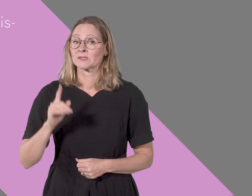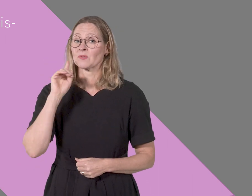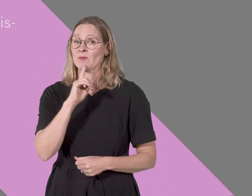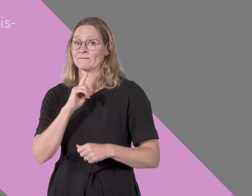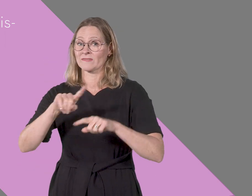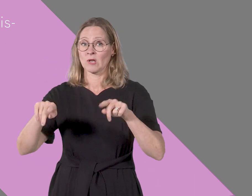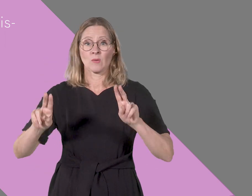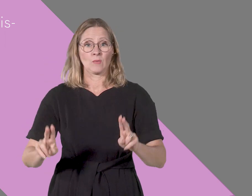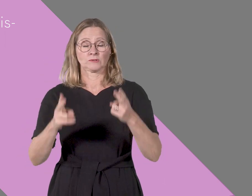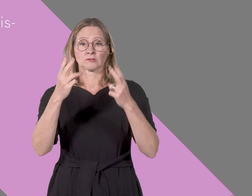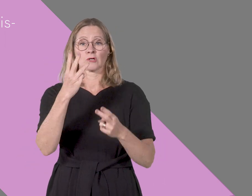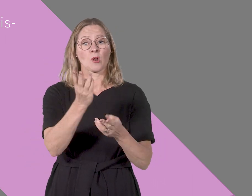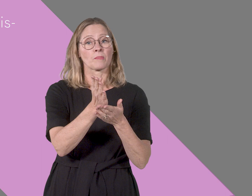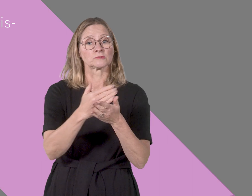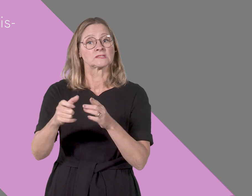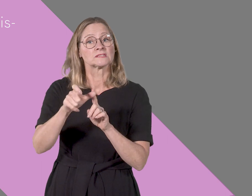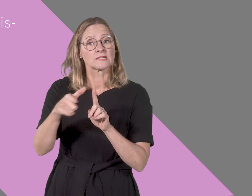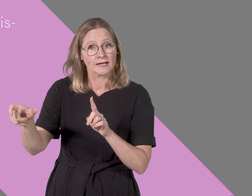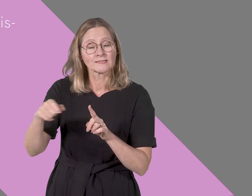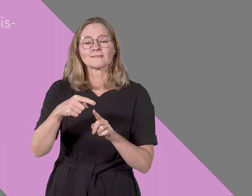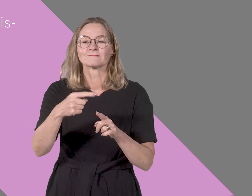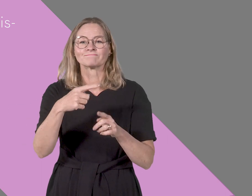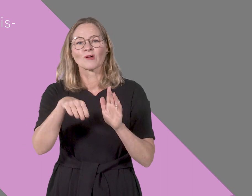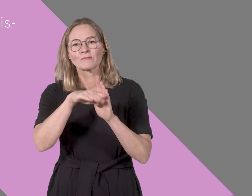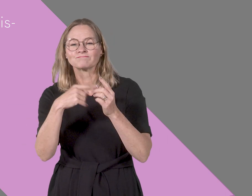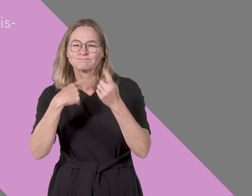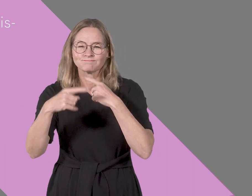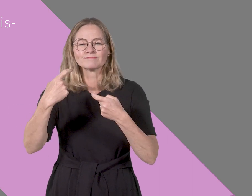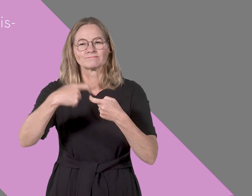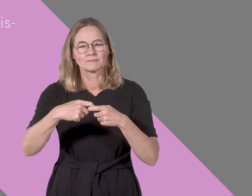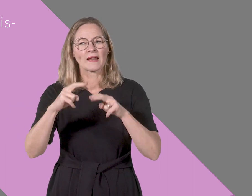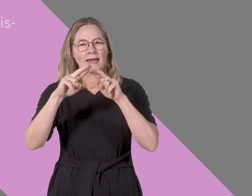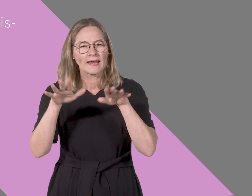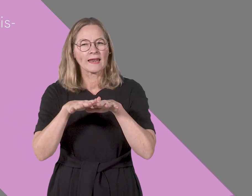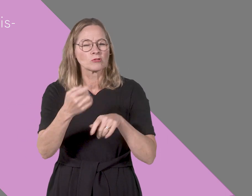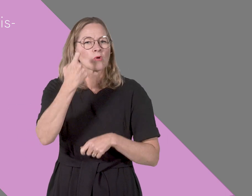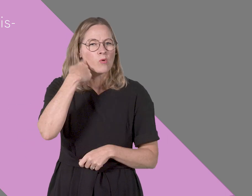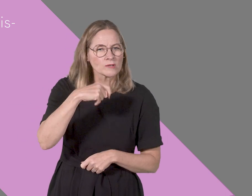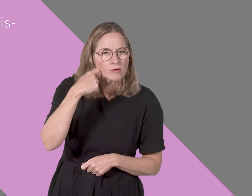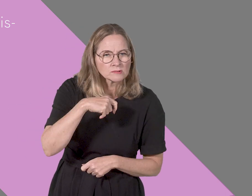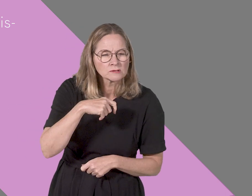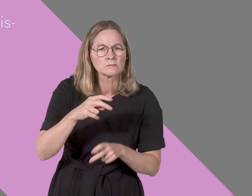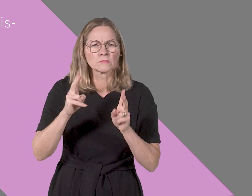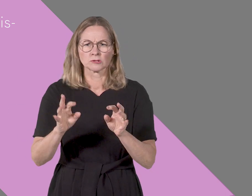Kuurojen videon uusi, kolmiosainen sarja käsittelee nettihuijauksia ja sitä, -